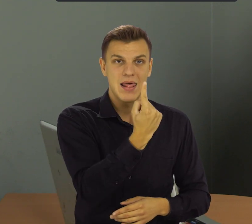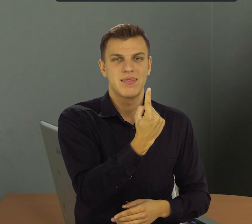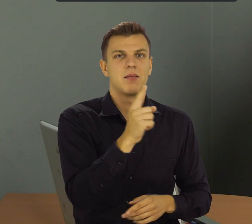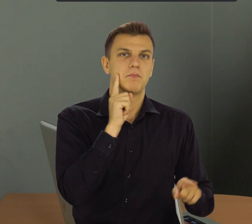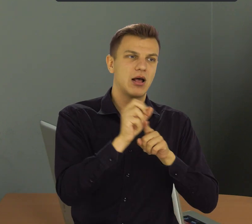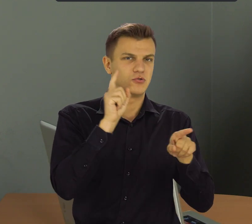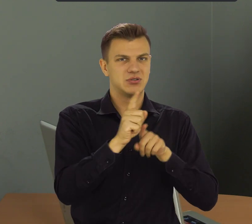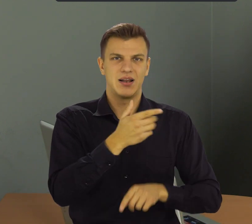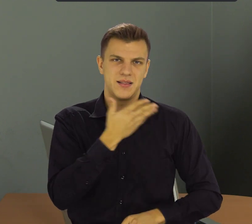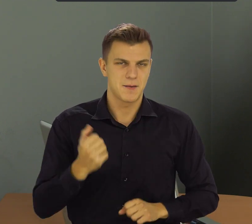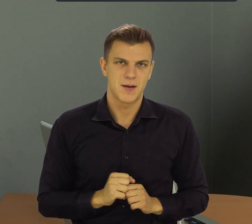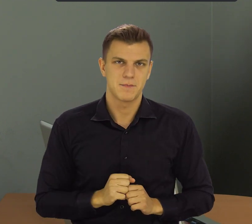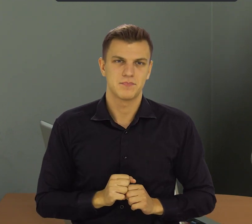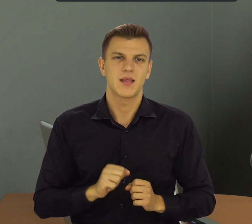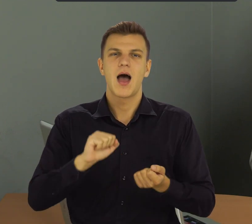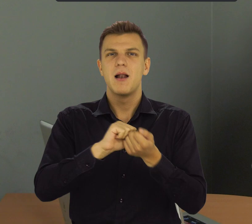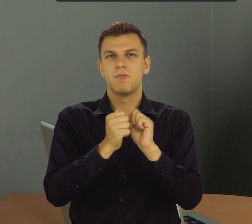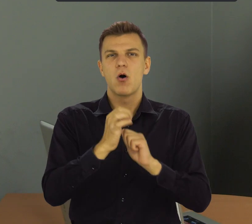oznaczające jedynaka mającego głuchych rodziców,